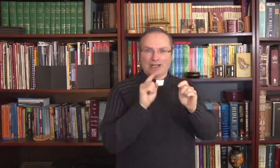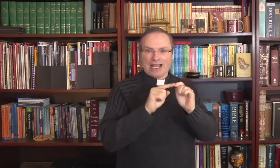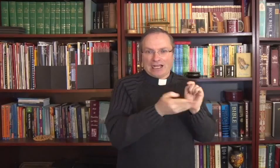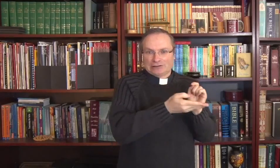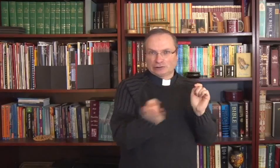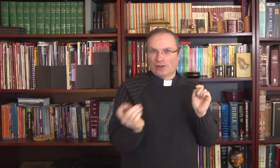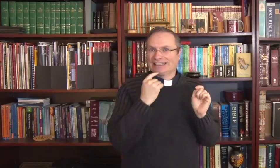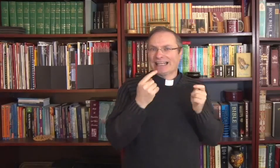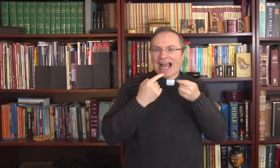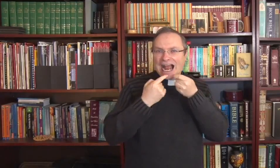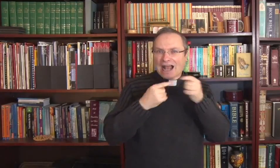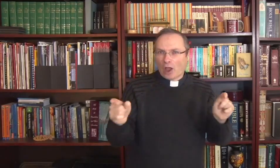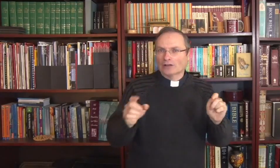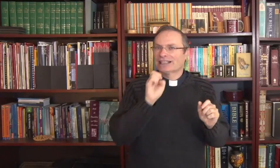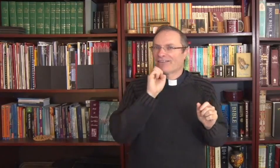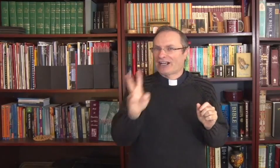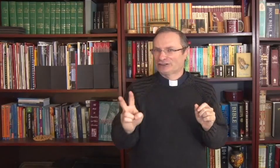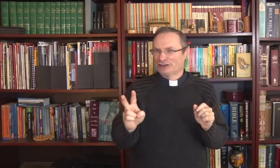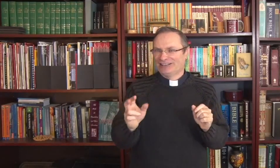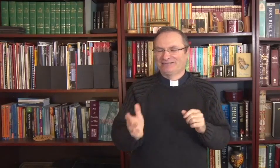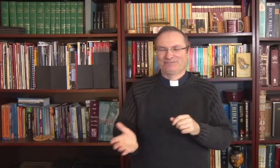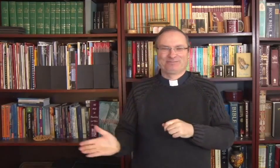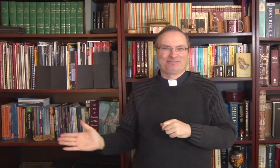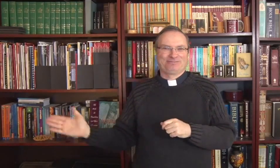à ceux qui annoncent l’Évangile.